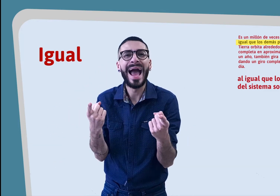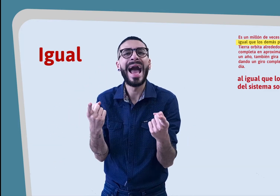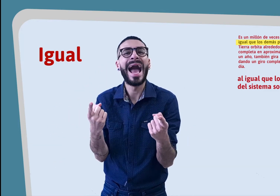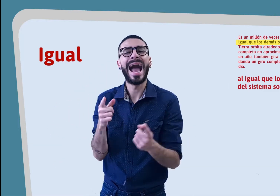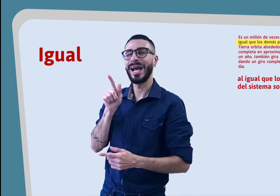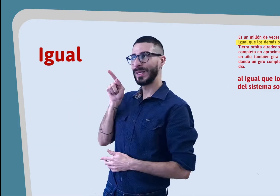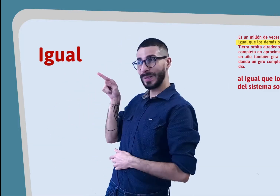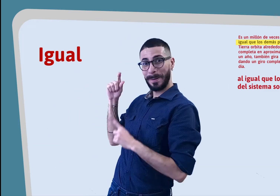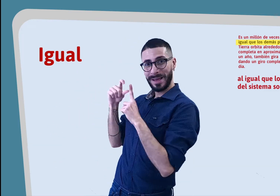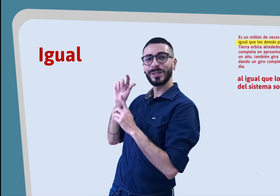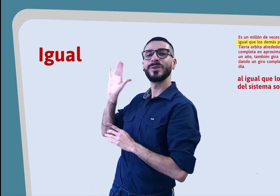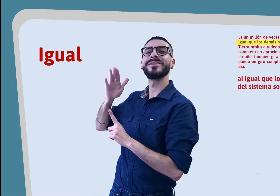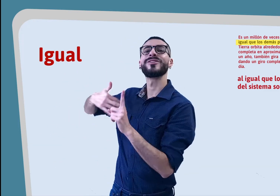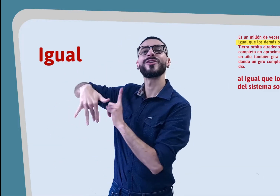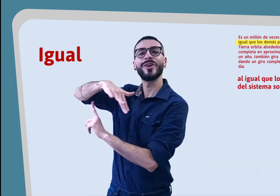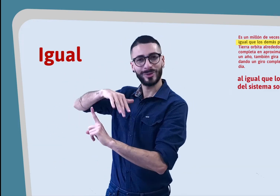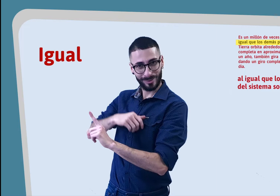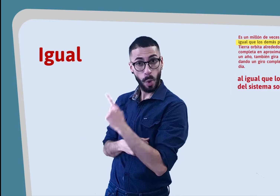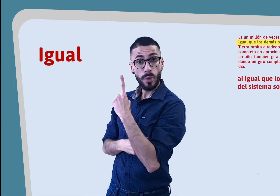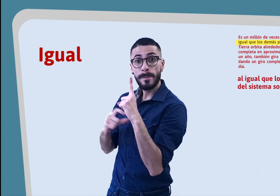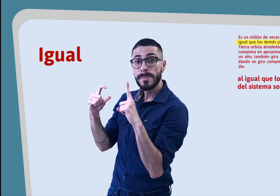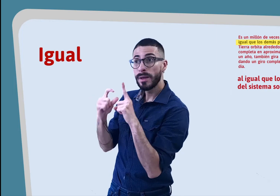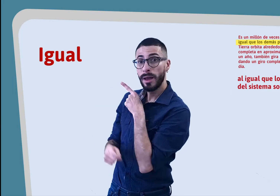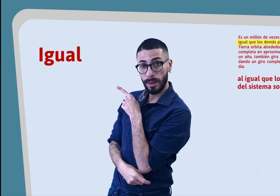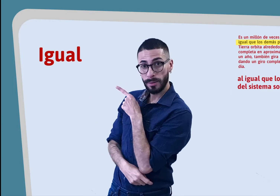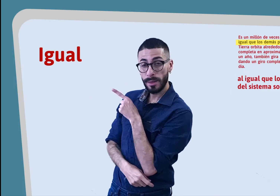Entonces esta palabra se expresa dependiendo del contexto.